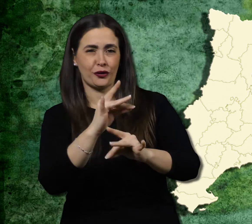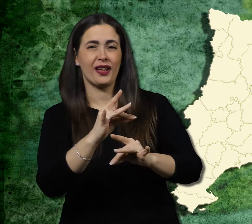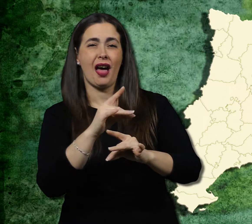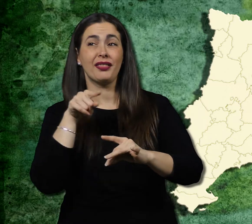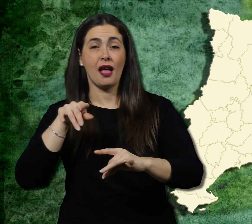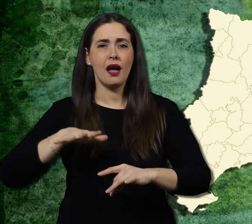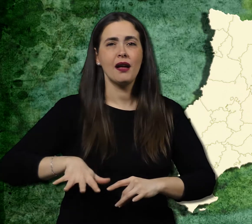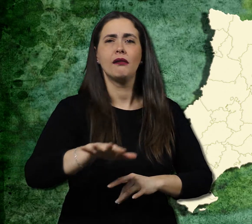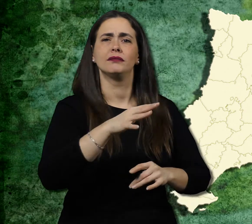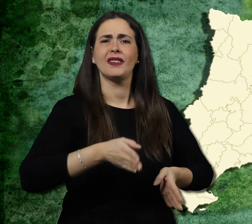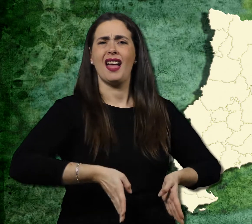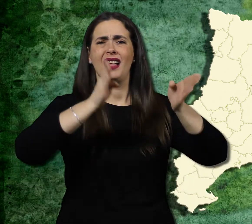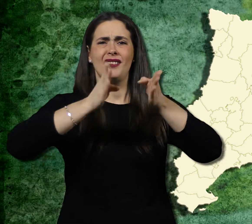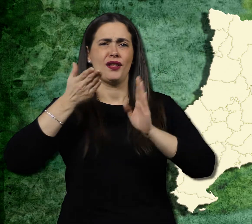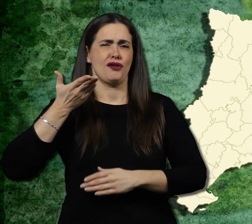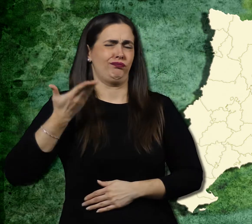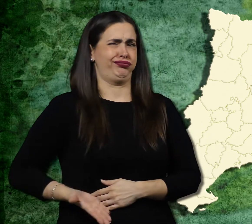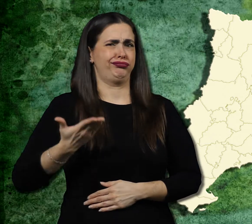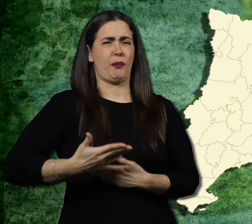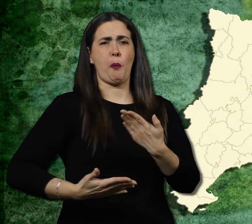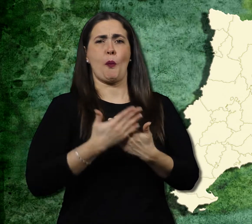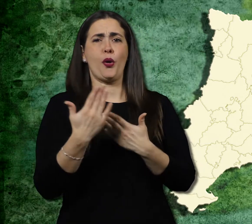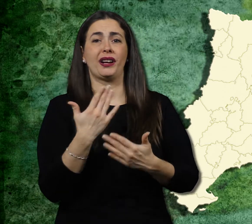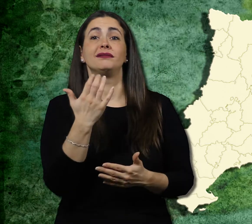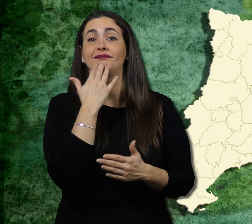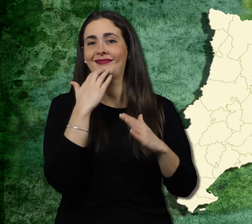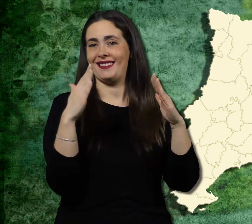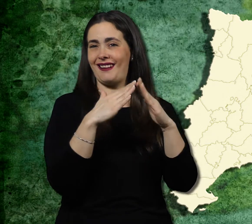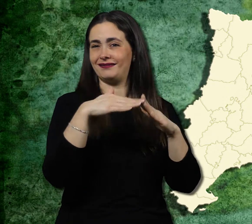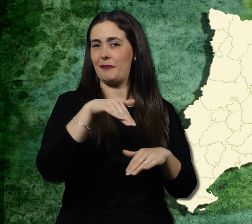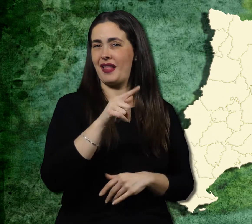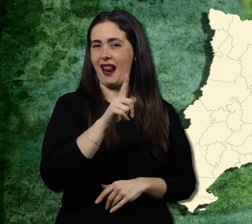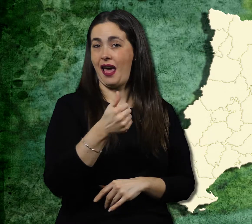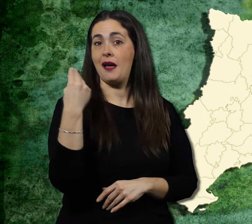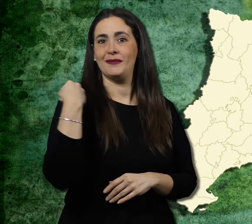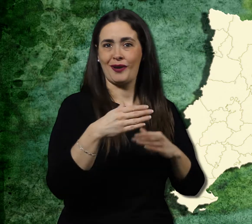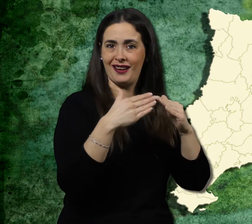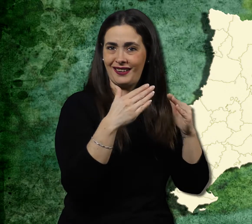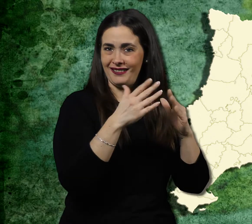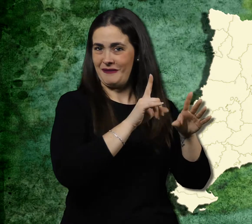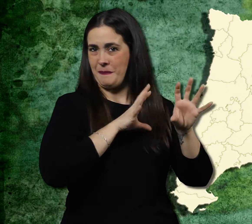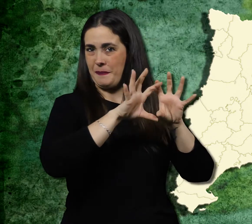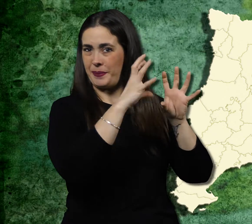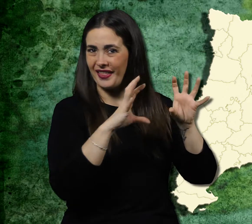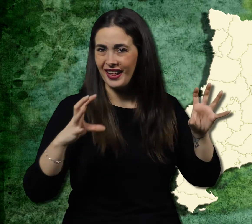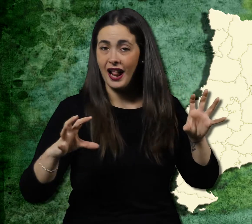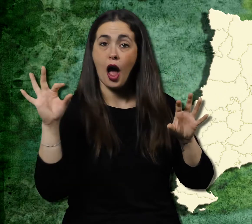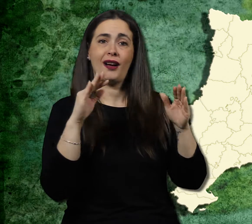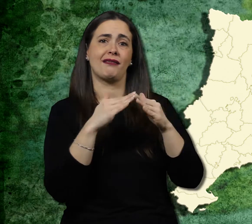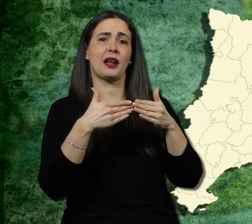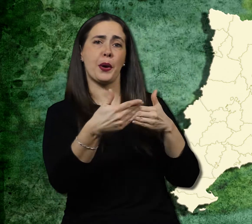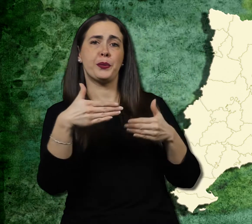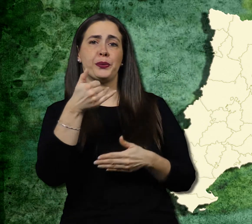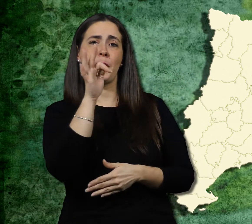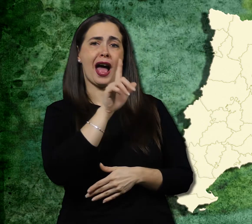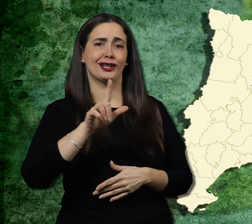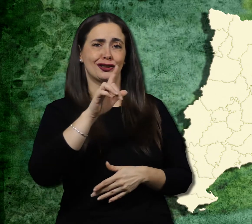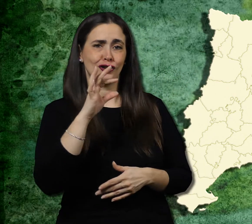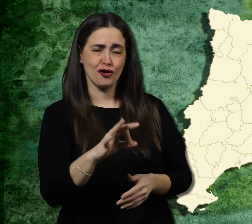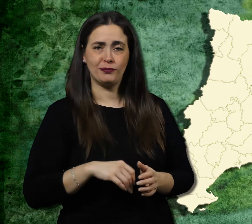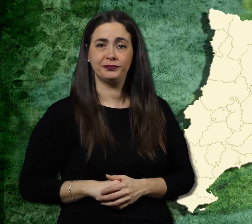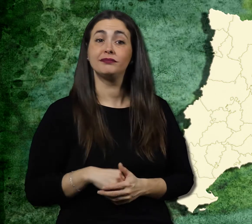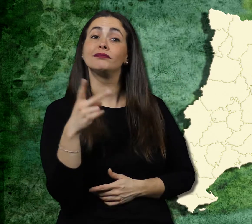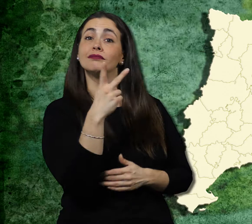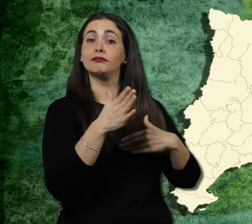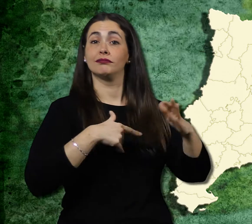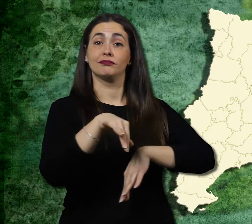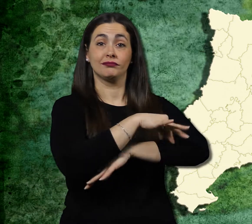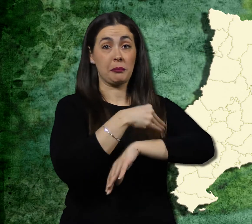importants edificis modernistes com la Casa Milà (la Pedrera) i la Casa Batlló, ambdós d'Antoni Gaudí,